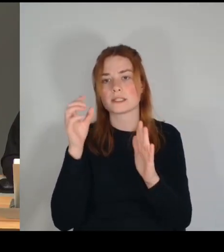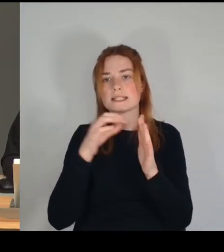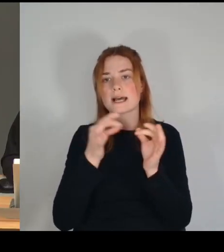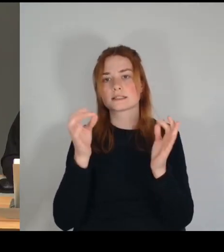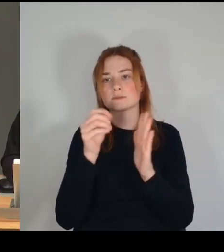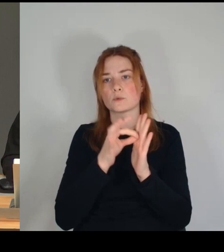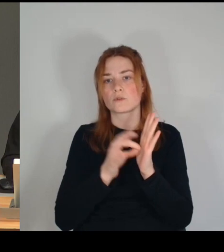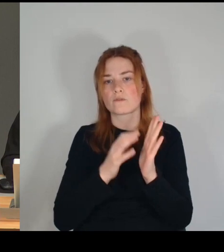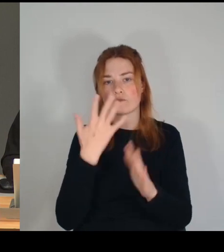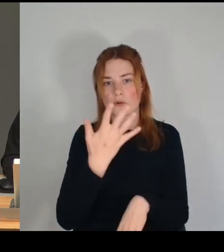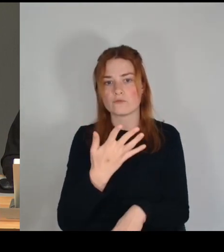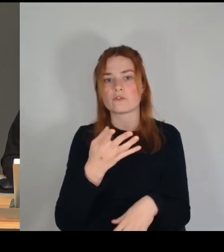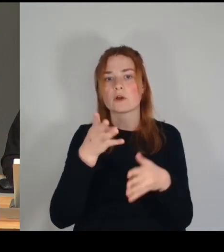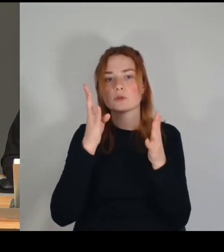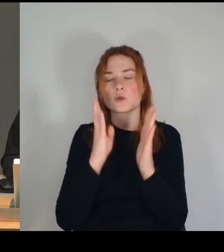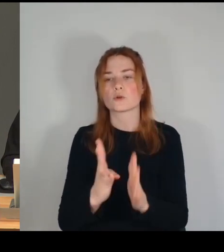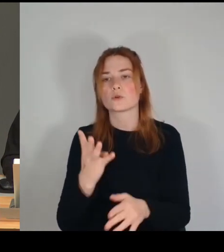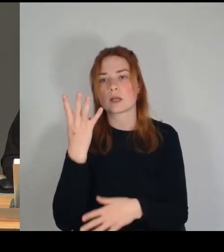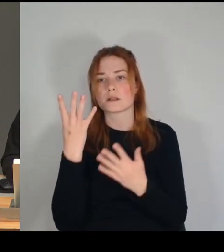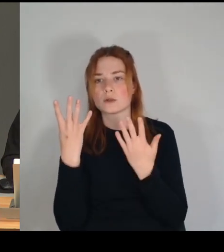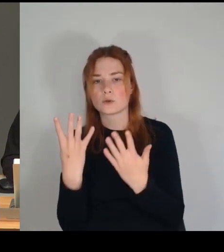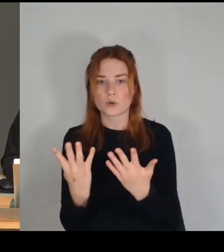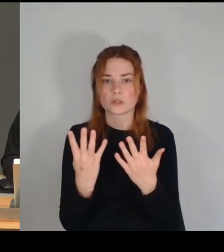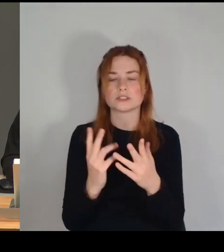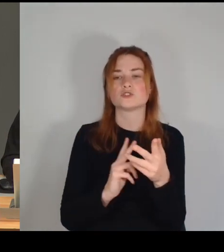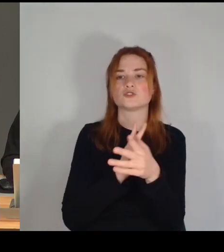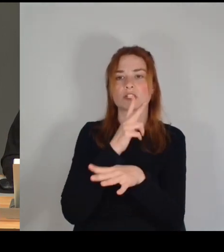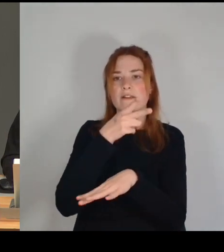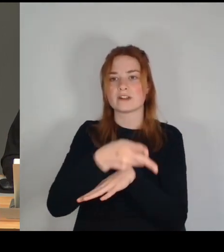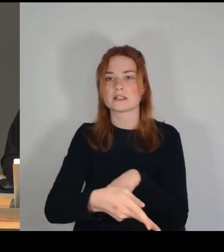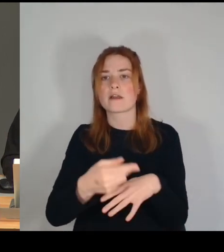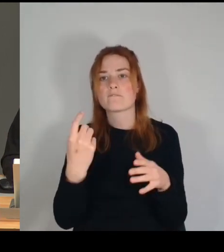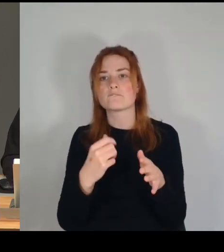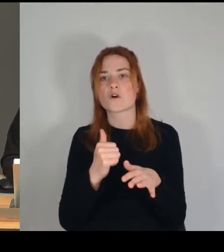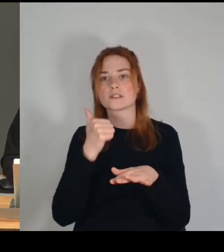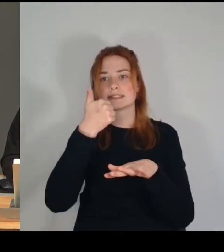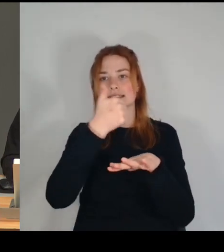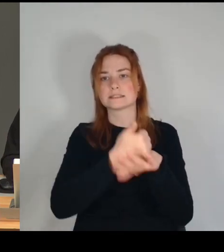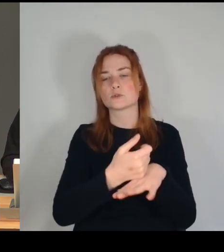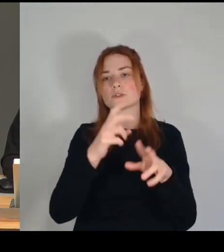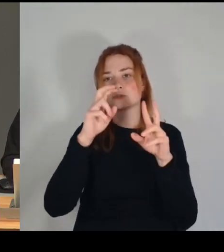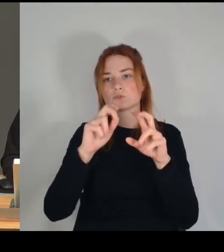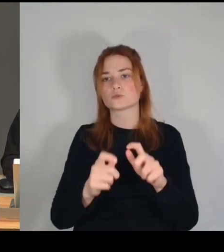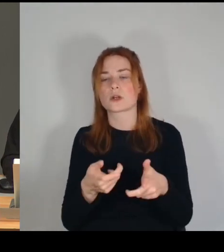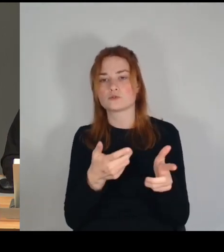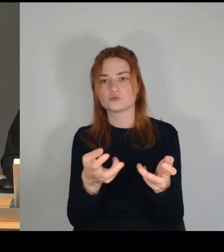des Untersuchungsausschusses zur Untersuchung des Ermittlungs vorgehens im Zusammenhang mit der Aufklärung, der im Zeitraum